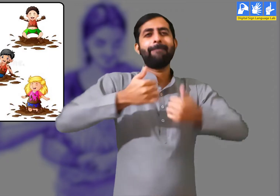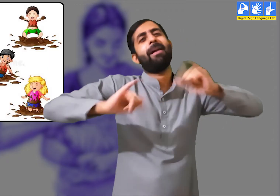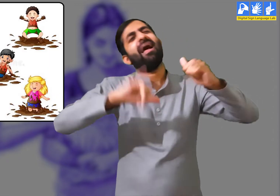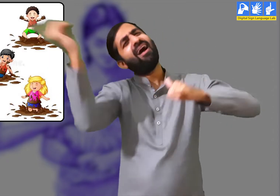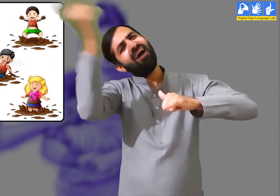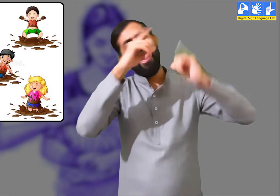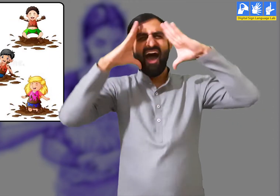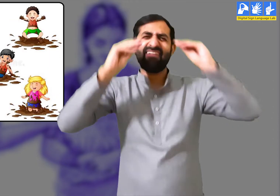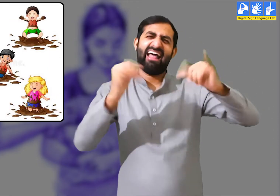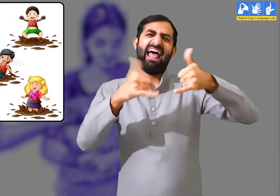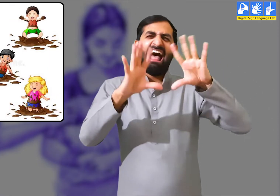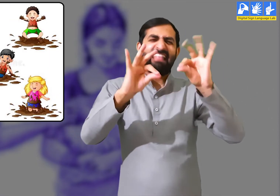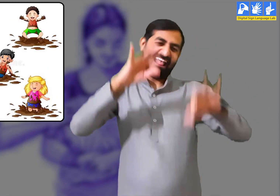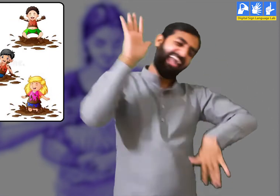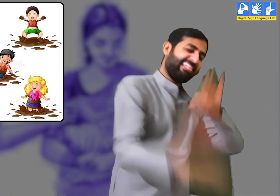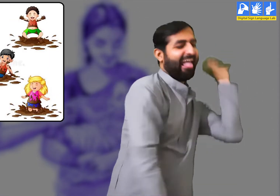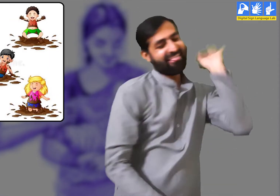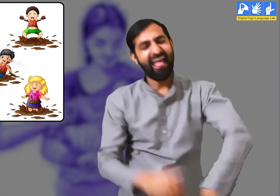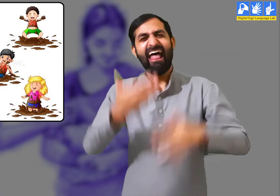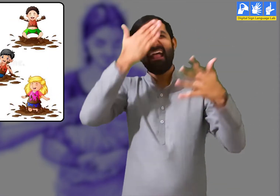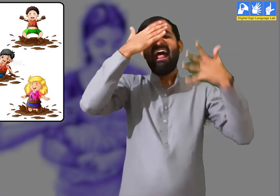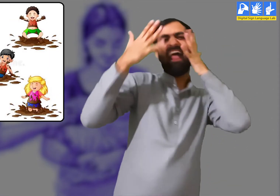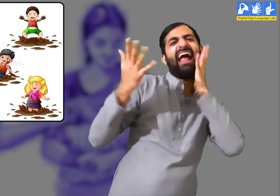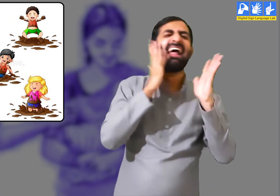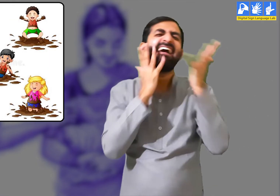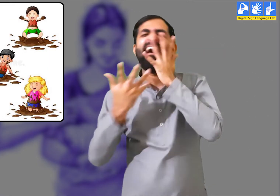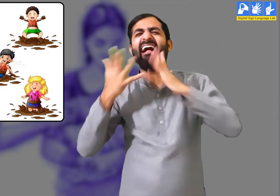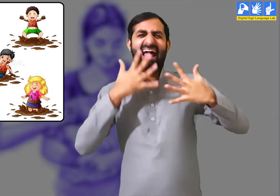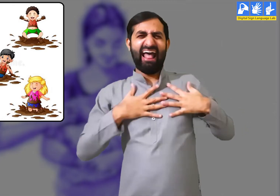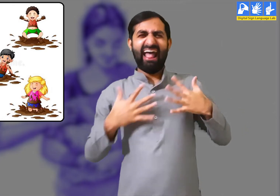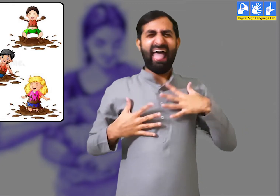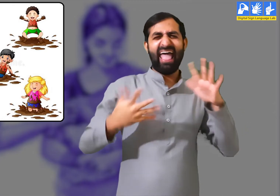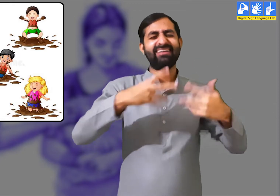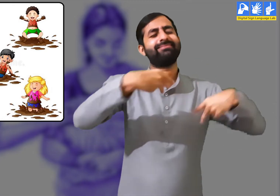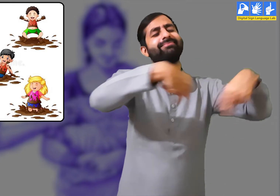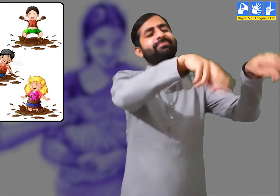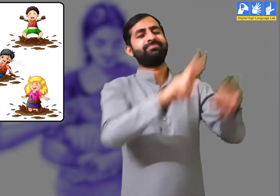जब छोटे बच्चे बाहर खेलने जातें हैं तो उनका शरीर धूल और मिटटी में लथ-पथ हो जाता हैं।